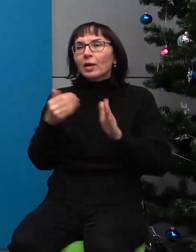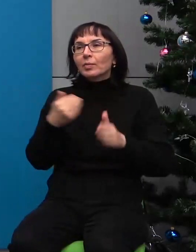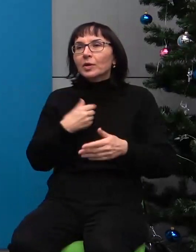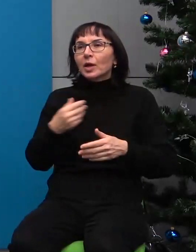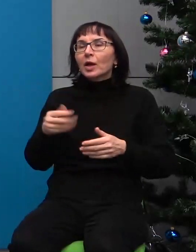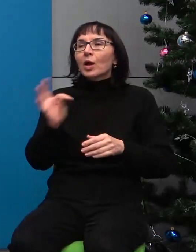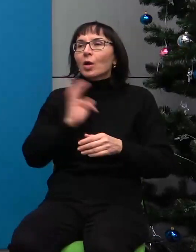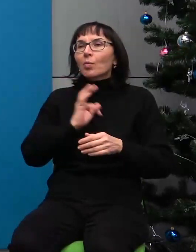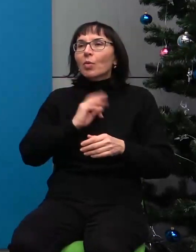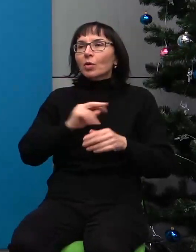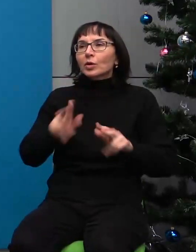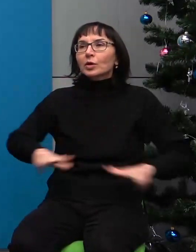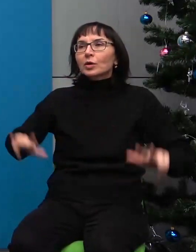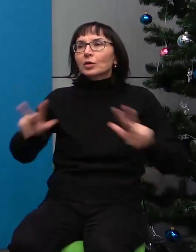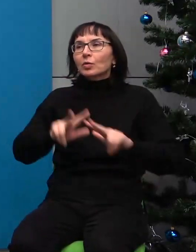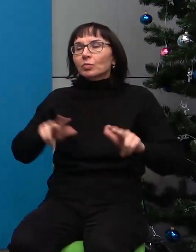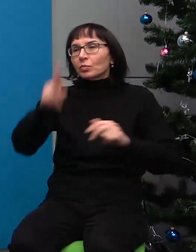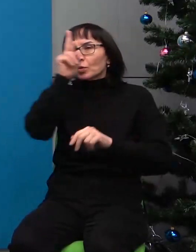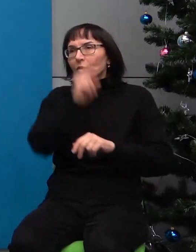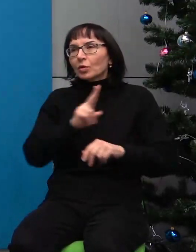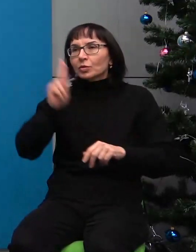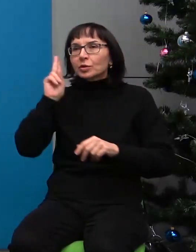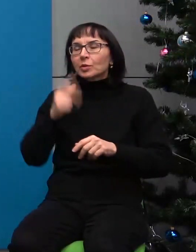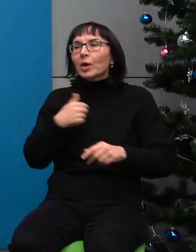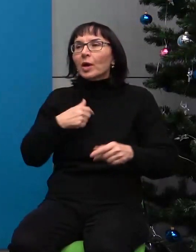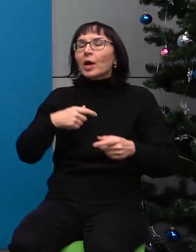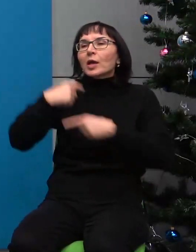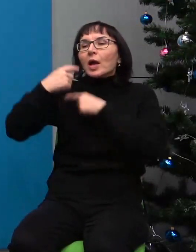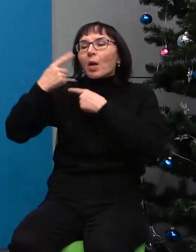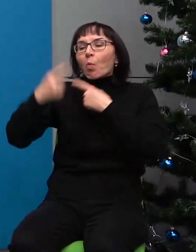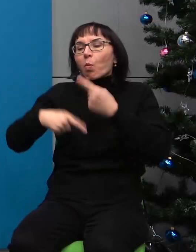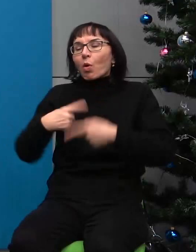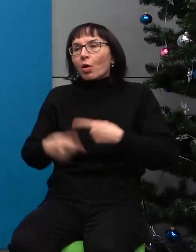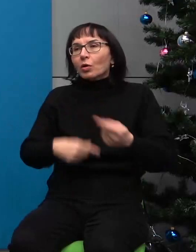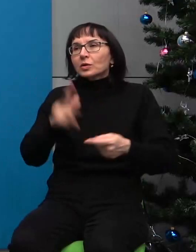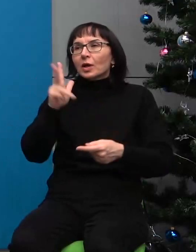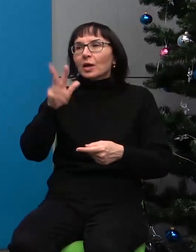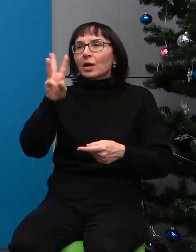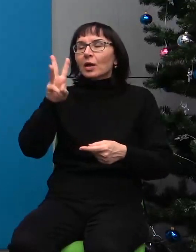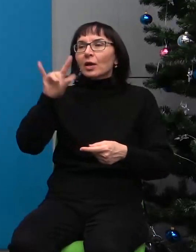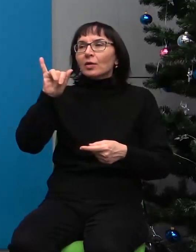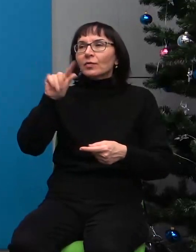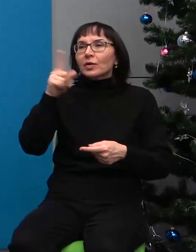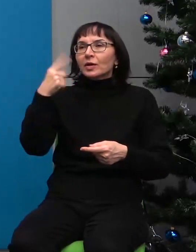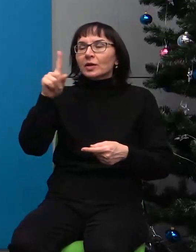Wspominałem, że jestem z Kwidzyna, to jest miasto znane przede wszystkim z tego, że tam jest jedna z dwóch papierni w Polsce.